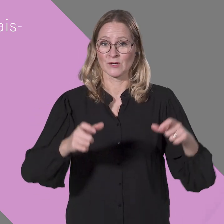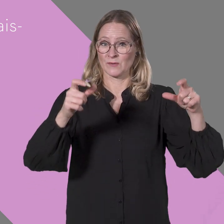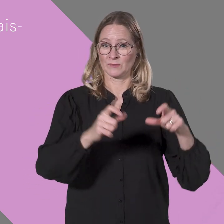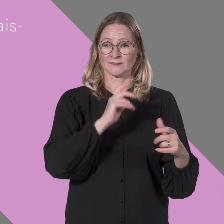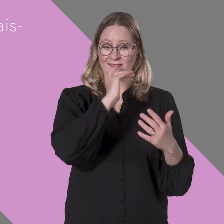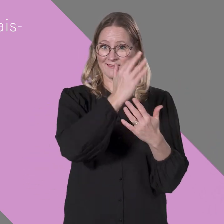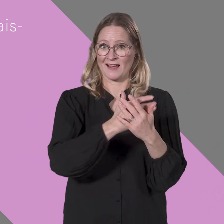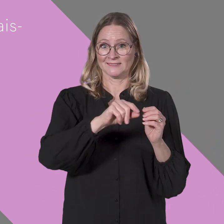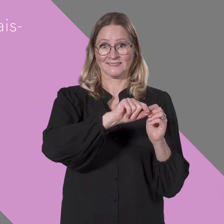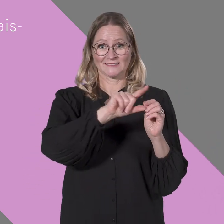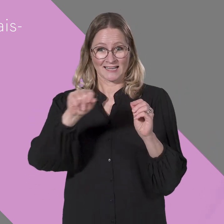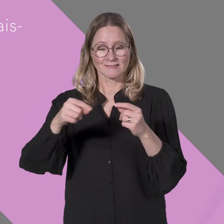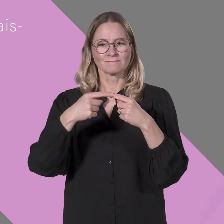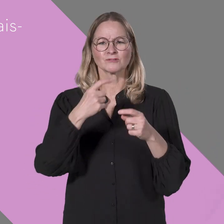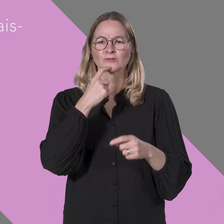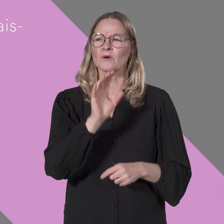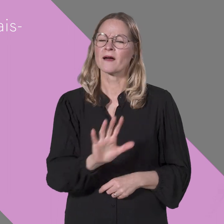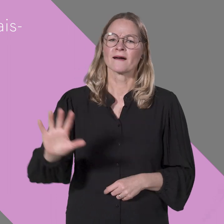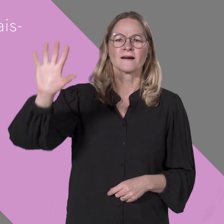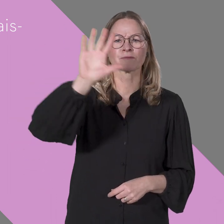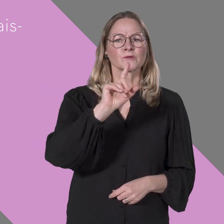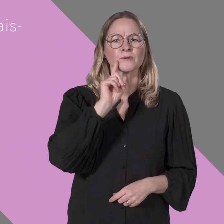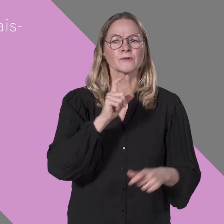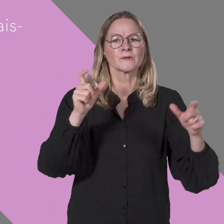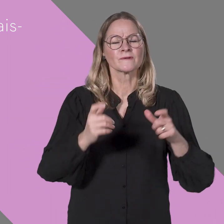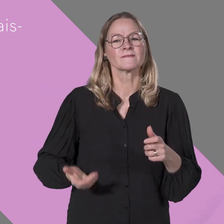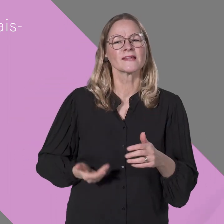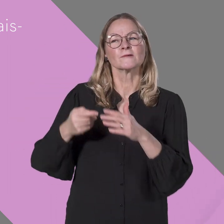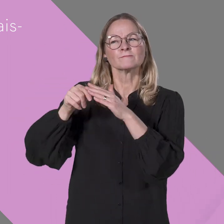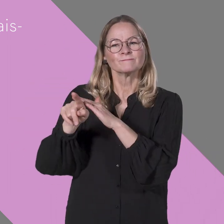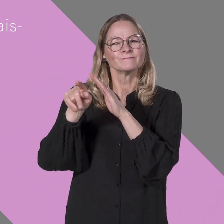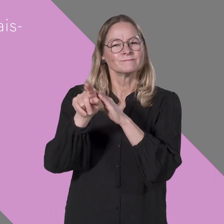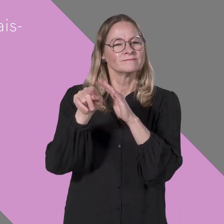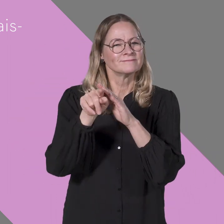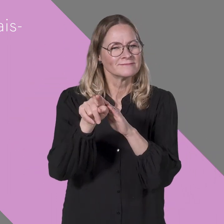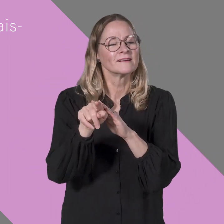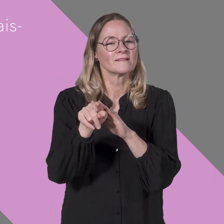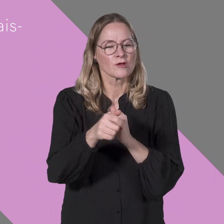Yhdistystarinat-sarja vierailee kuurojen yhdistyksillä eri puolilla Suomea.